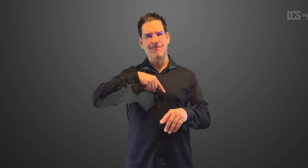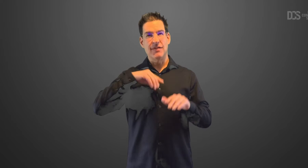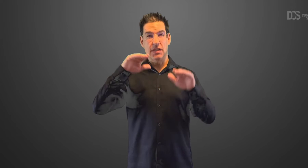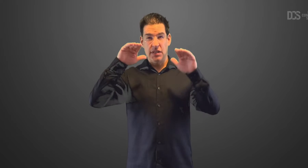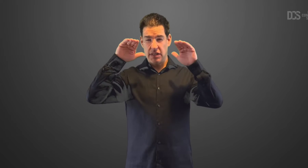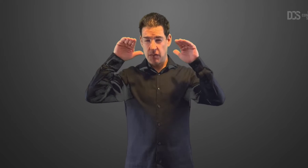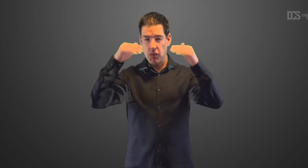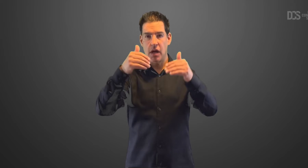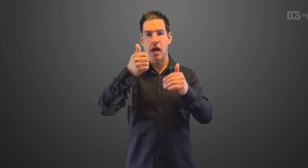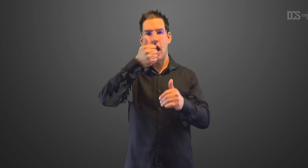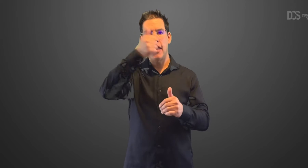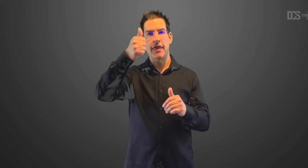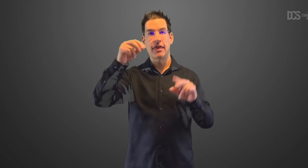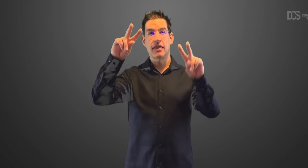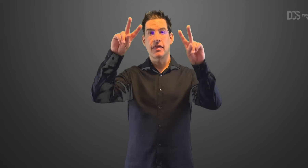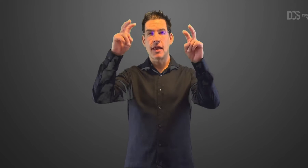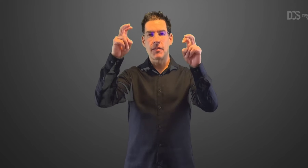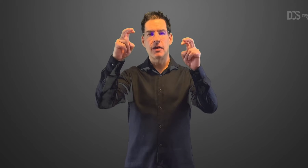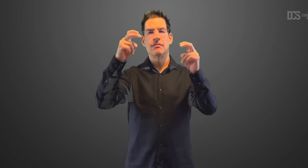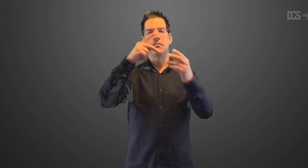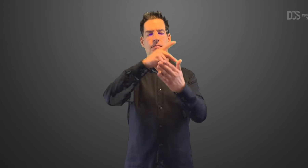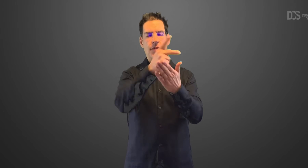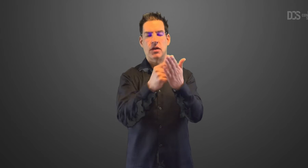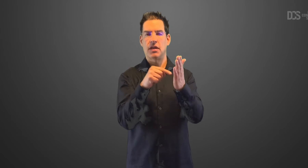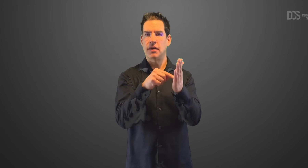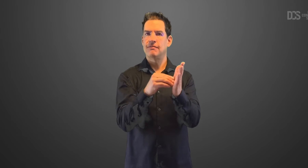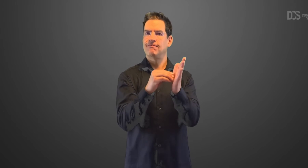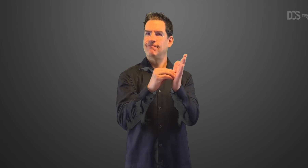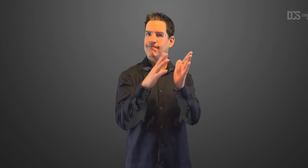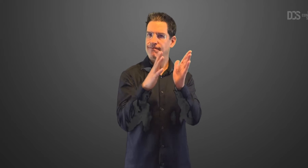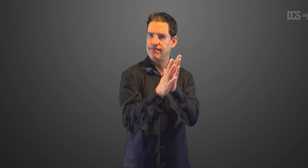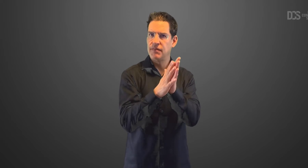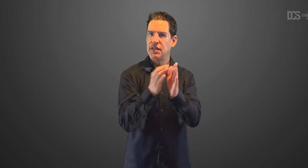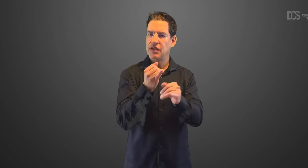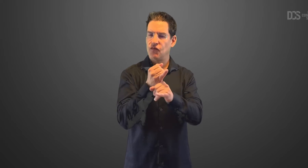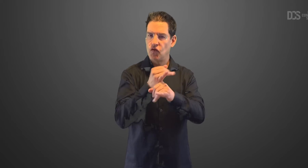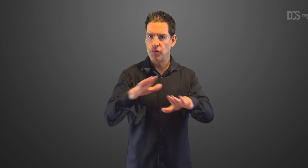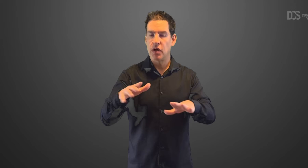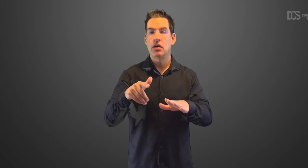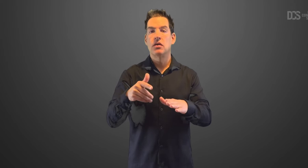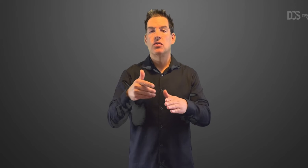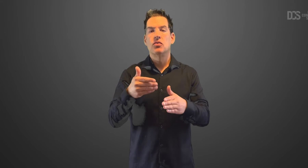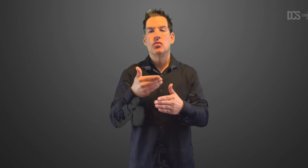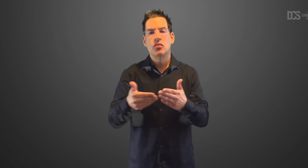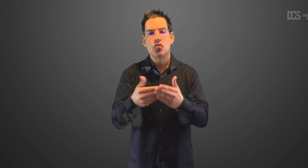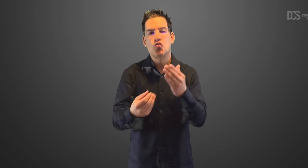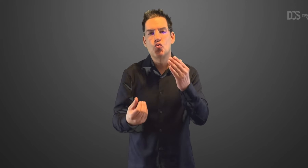Nos centraremos en cada tema planteado en el informe,